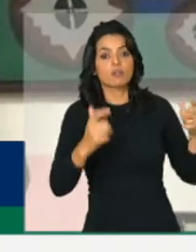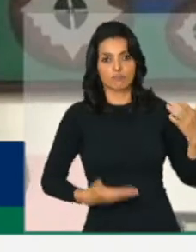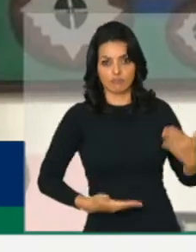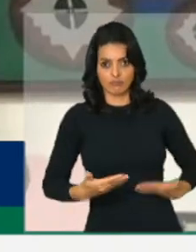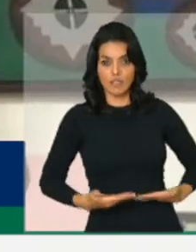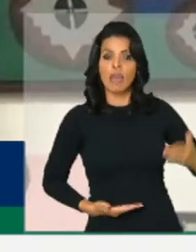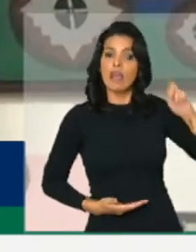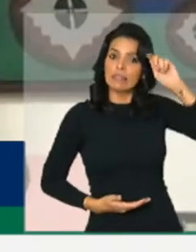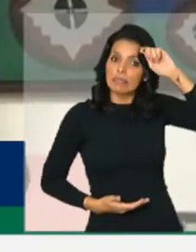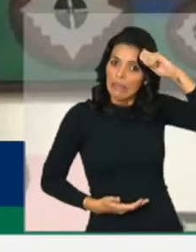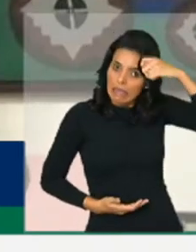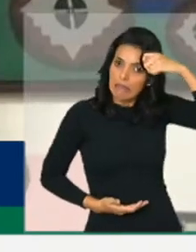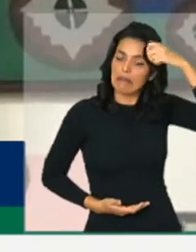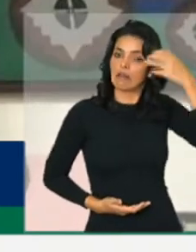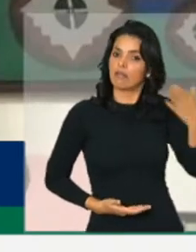TERRÍVEL QUE É DO REGIME